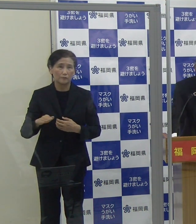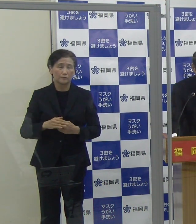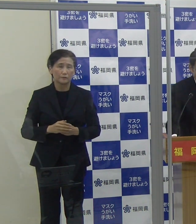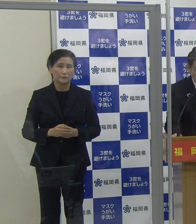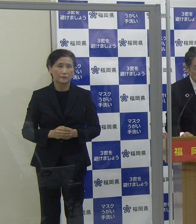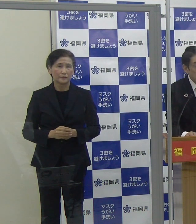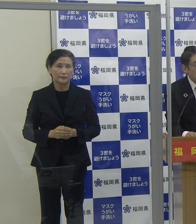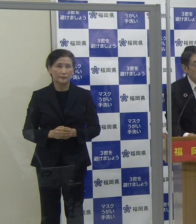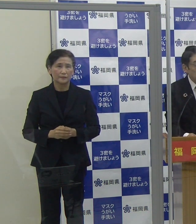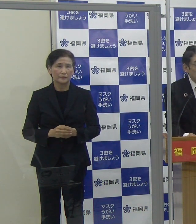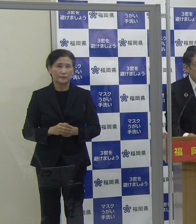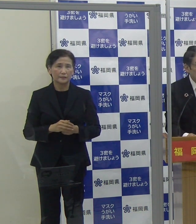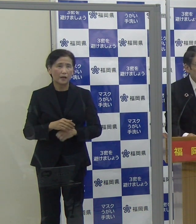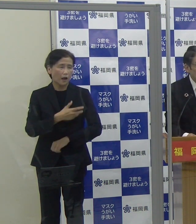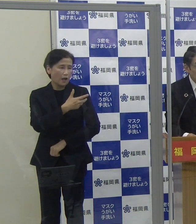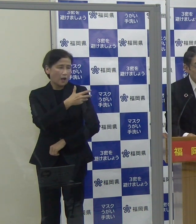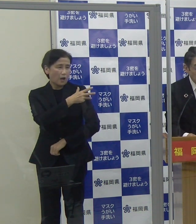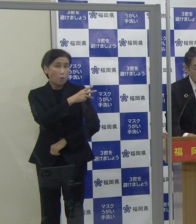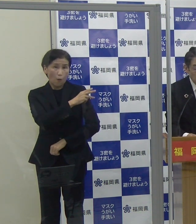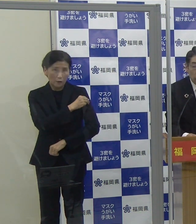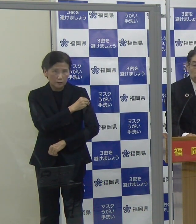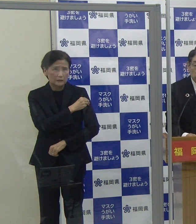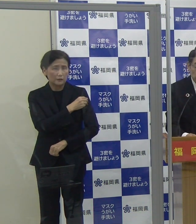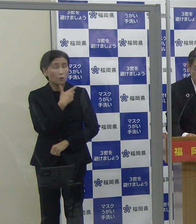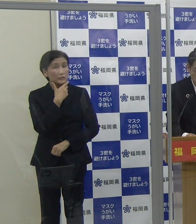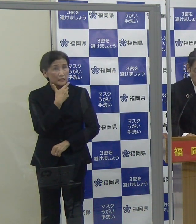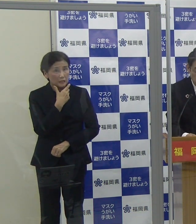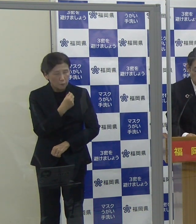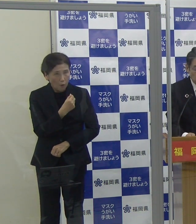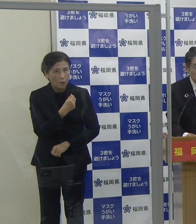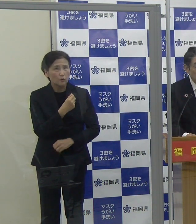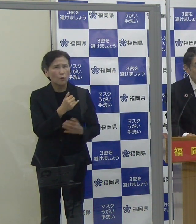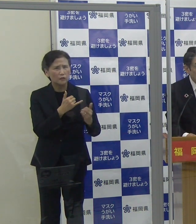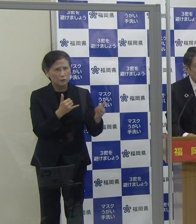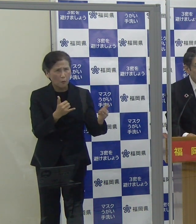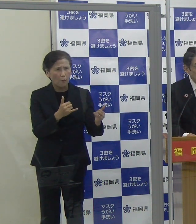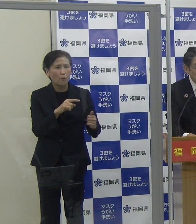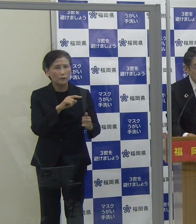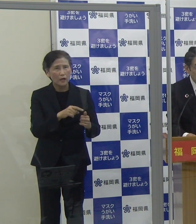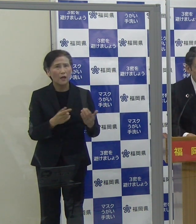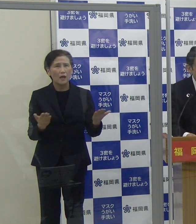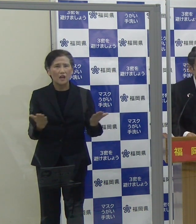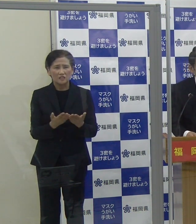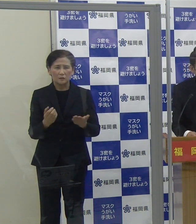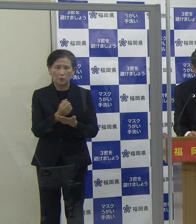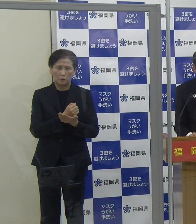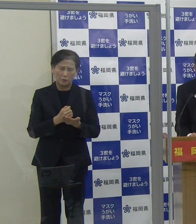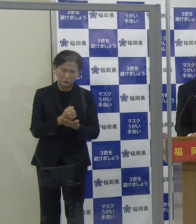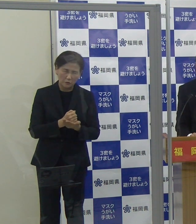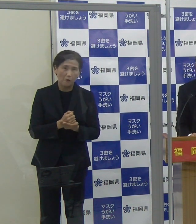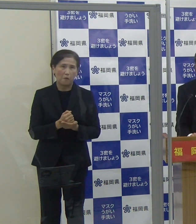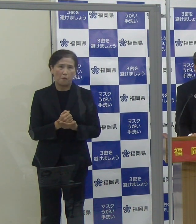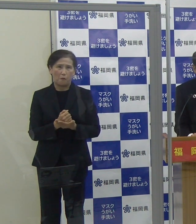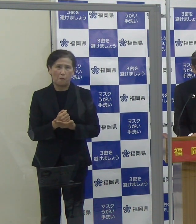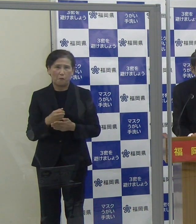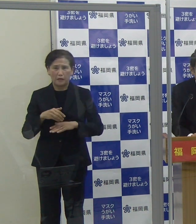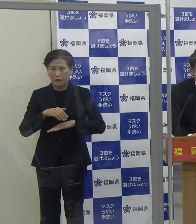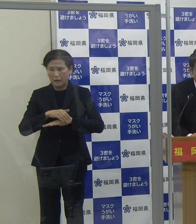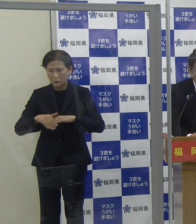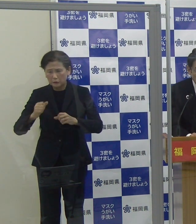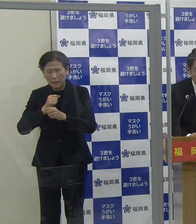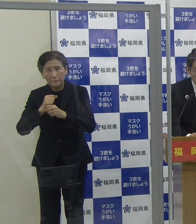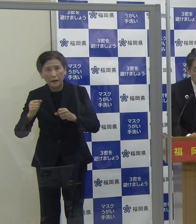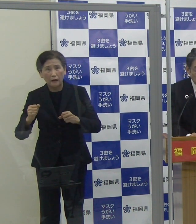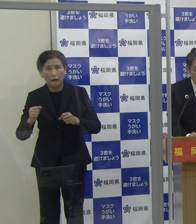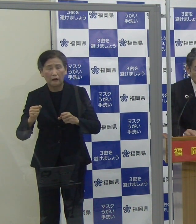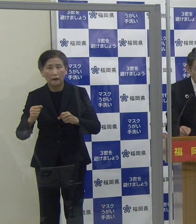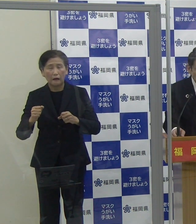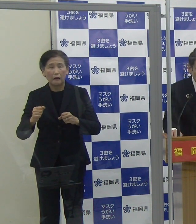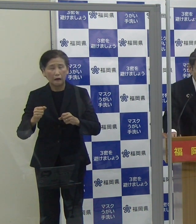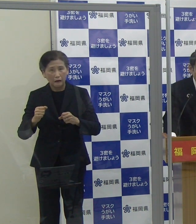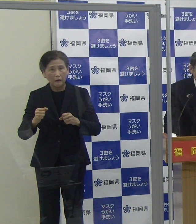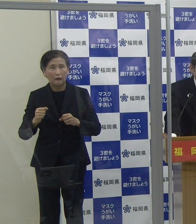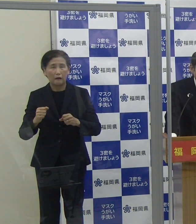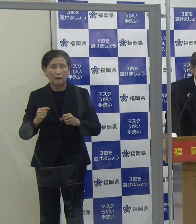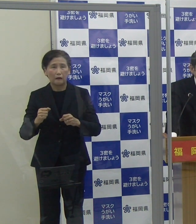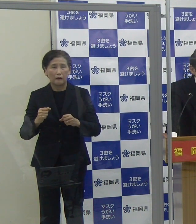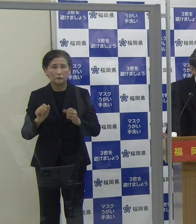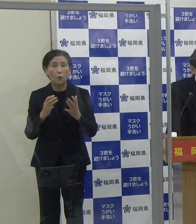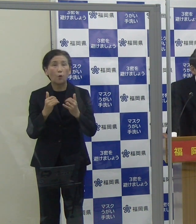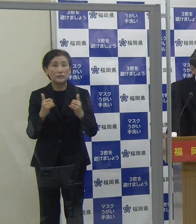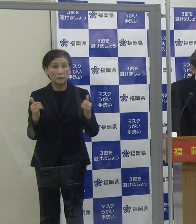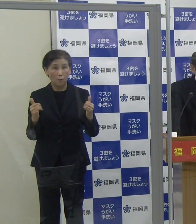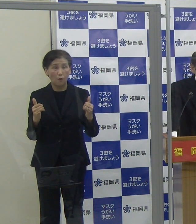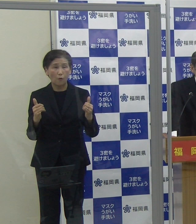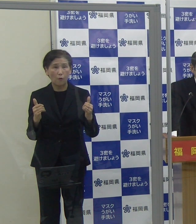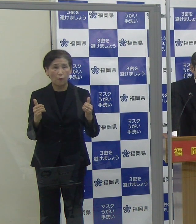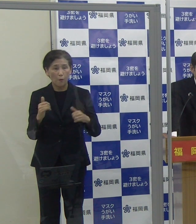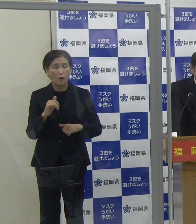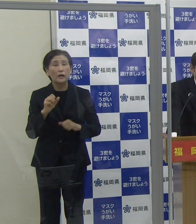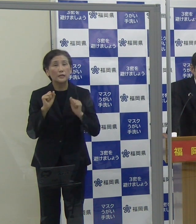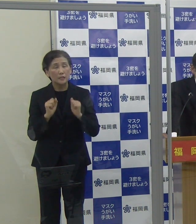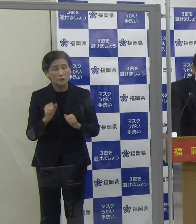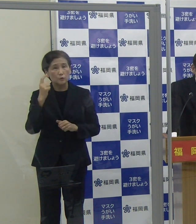ワクチン接種を希望される方でも、お仕事の都合などでなかなか予定が立てにくい、予約が入れられにくいということもあろうかと思いますが、